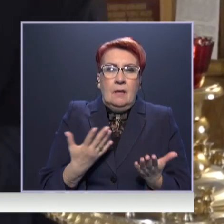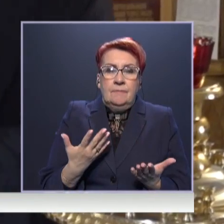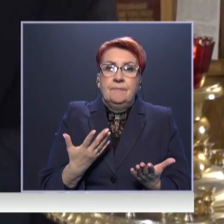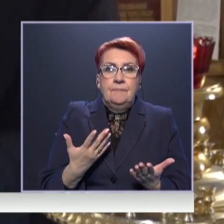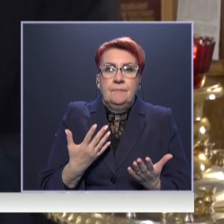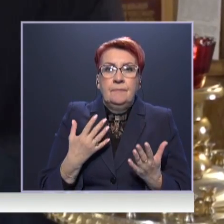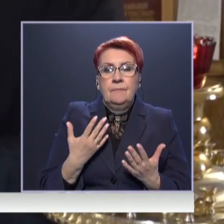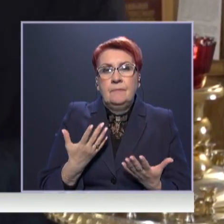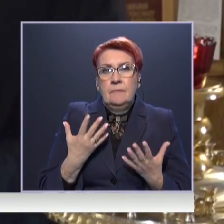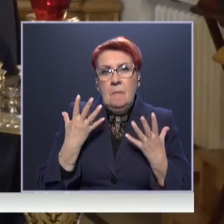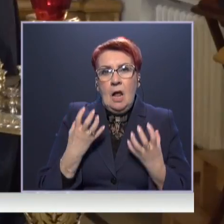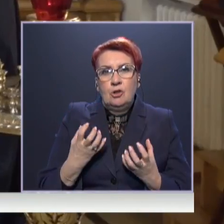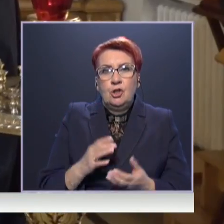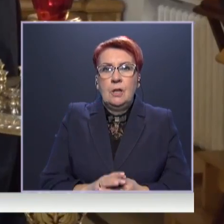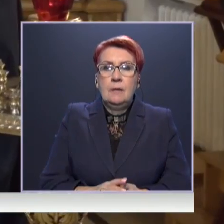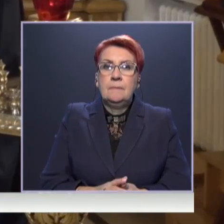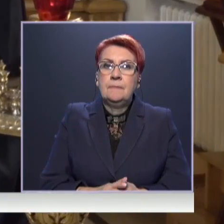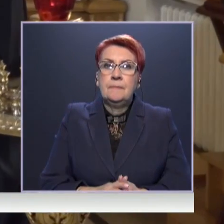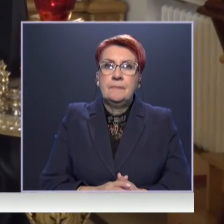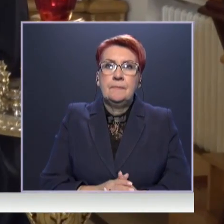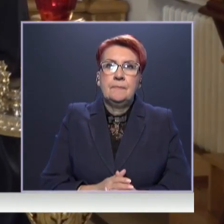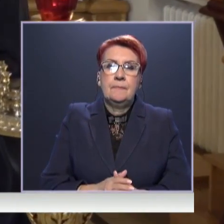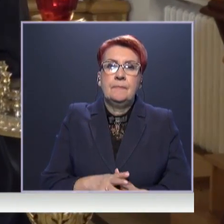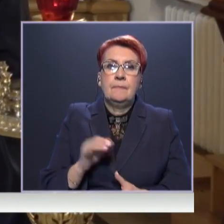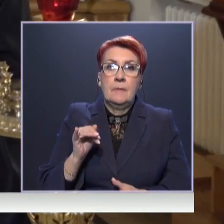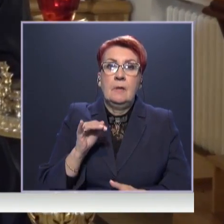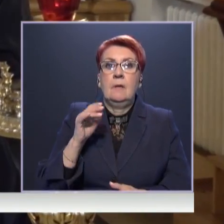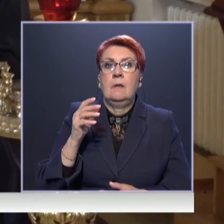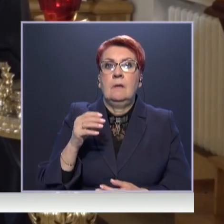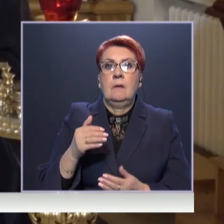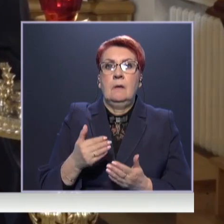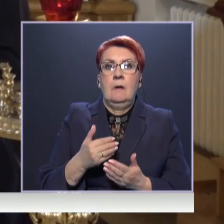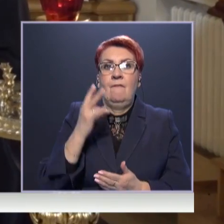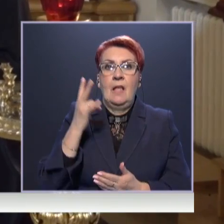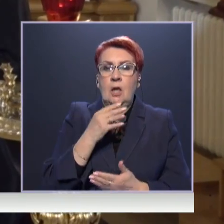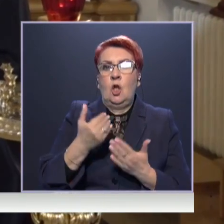при этом все плагиа на владыку заводится новое дело здесь